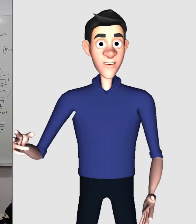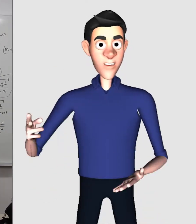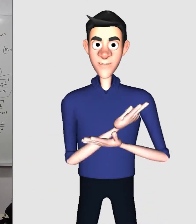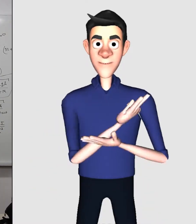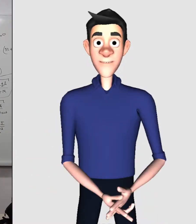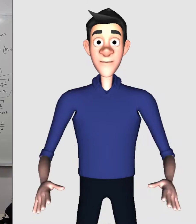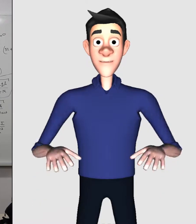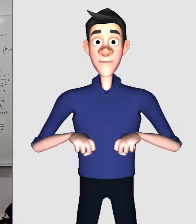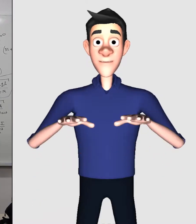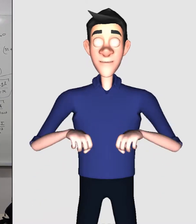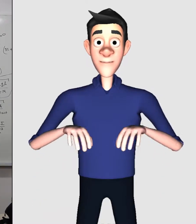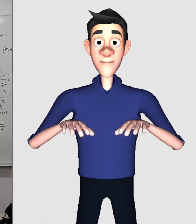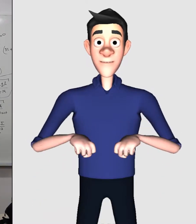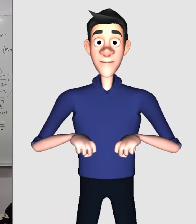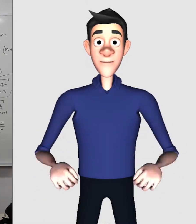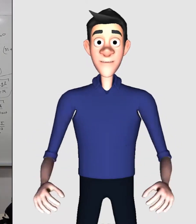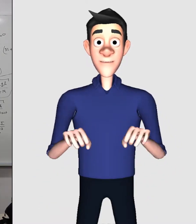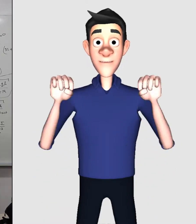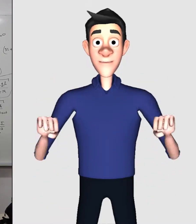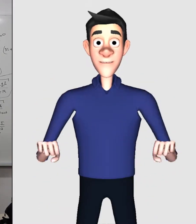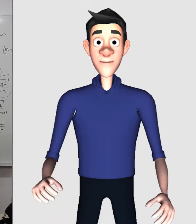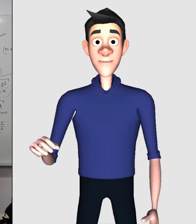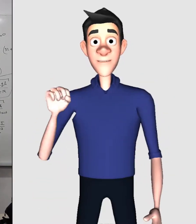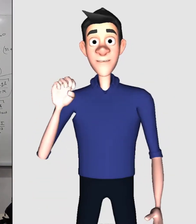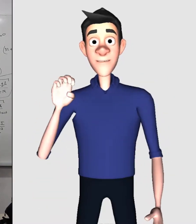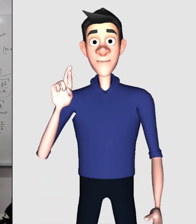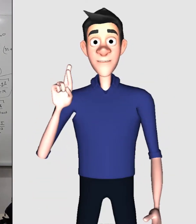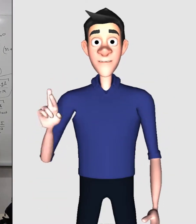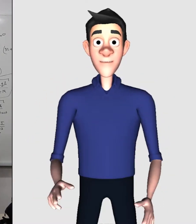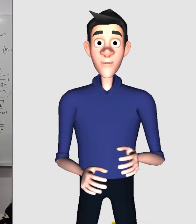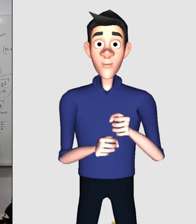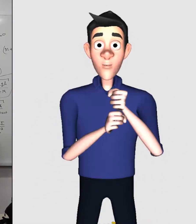Nesse caso, a frequência natural seria igual: